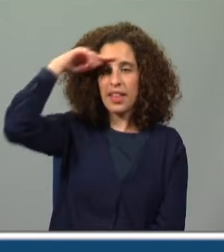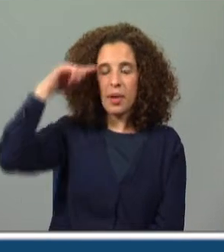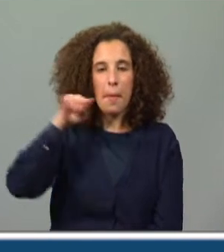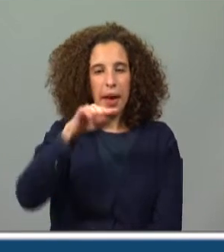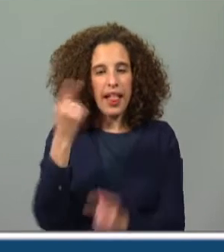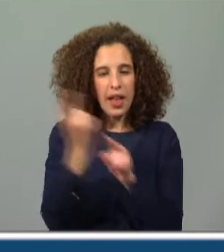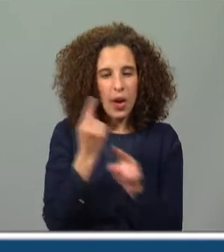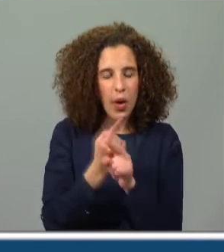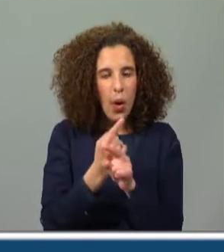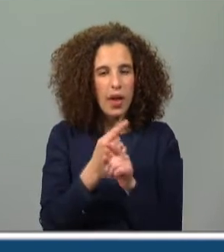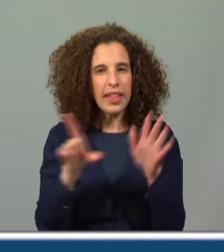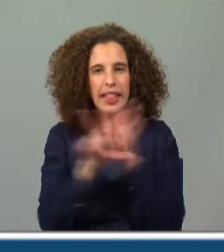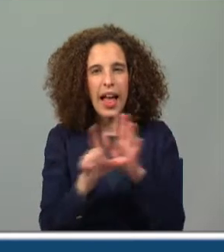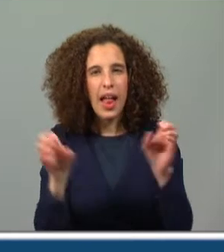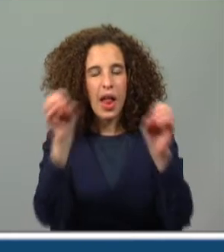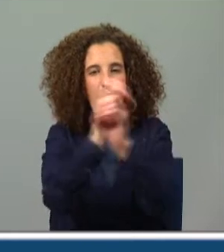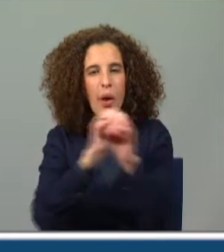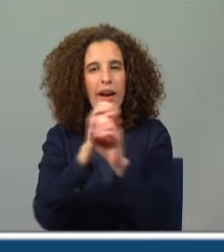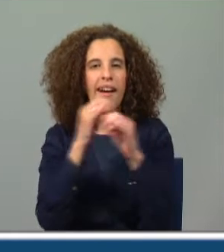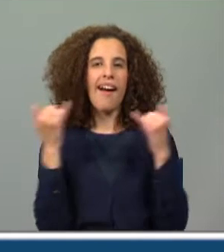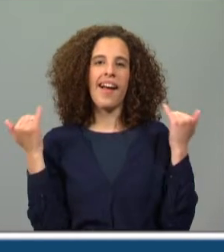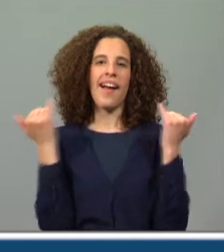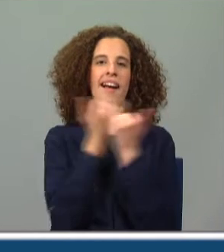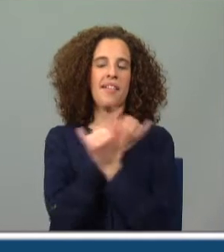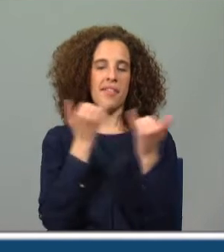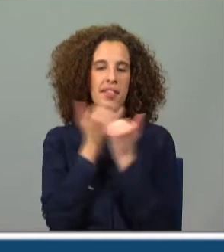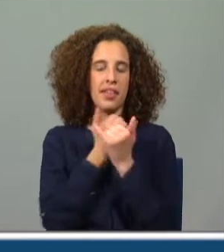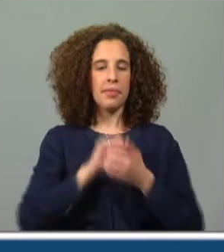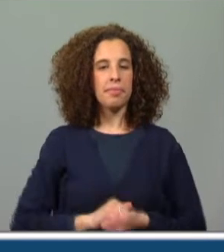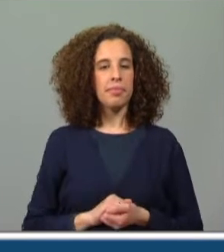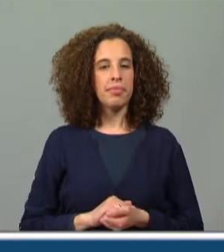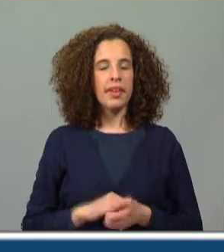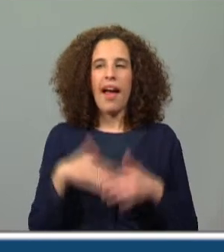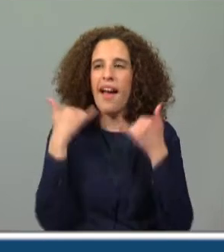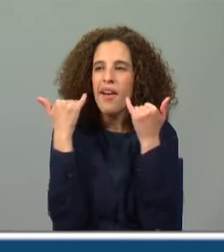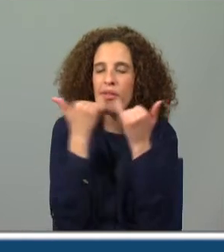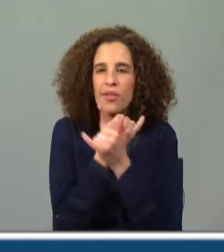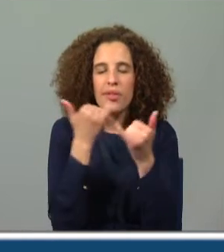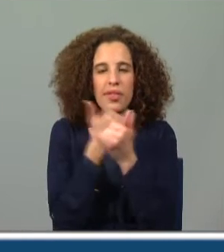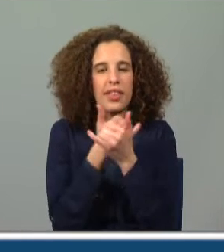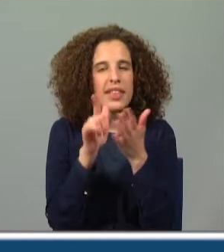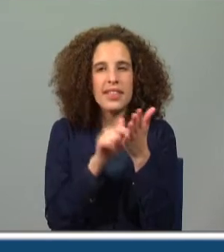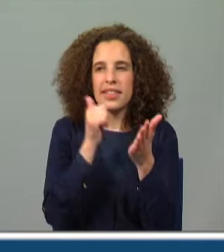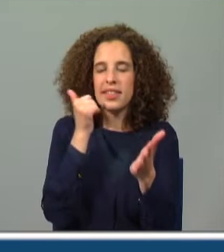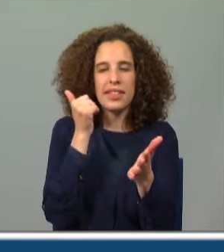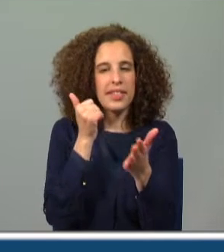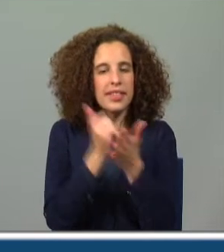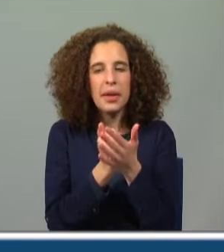coisa clandestina que era a felicidade felicidade sempre iria ser clandestina 幸福的秘密幸福永遠是隱秘的